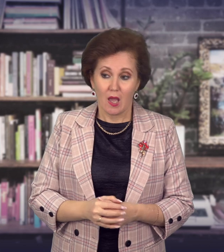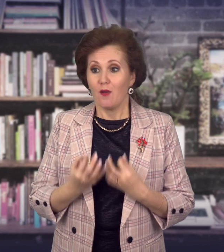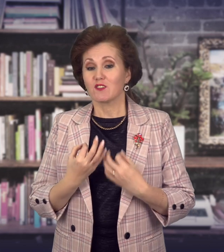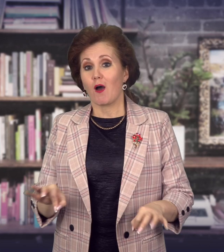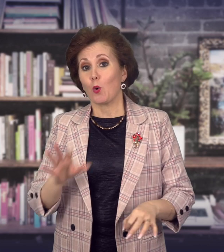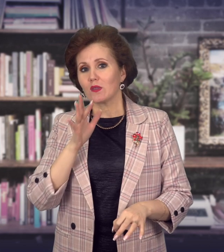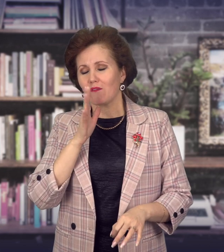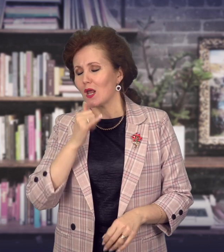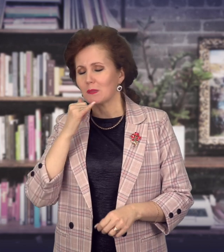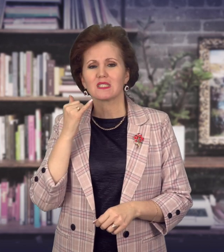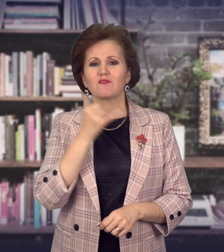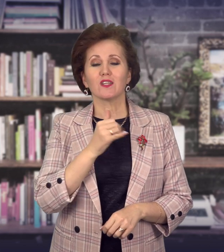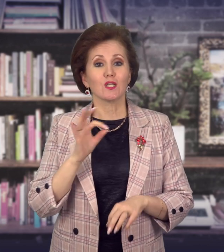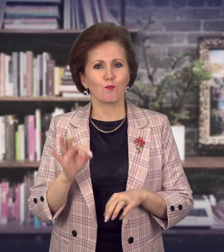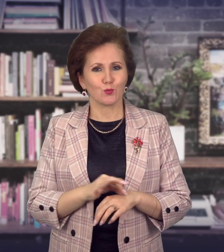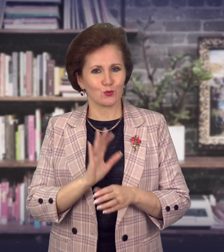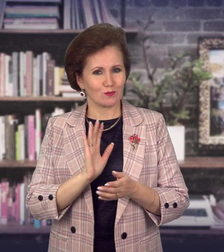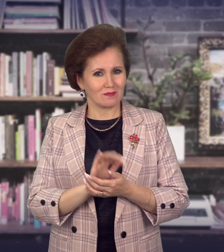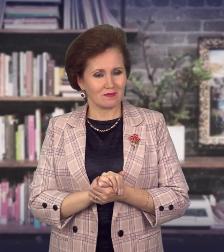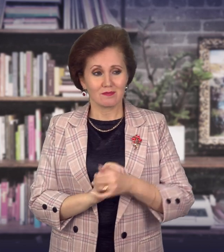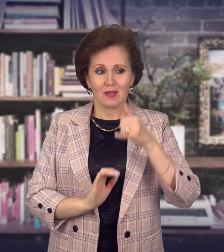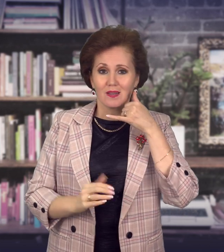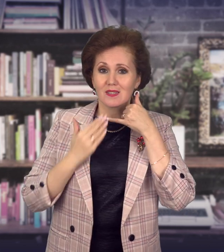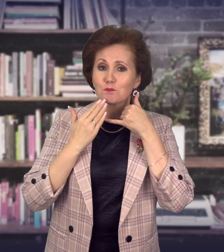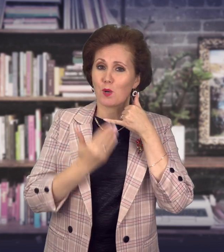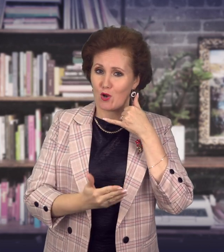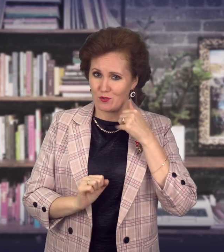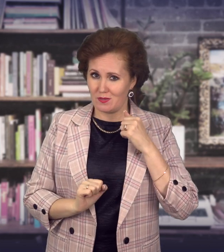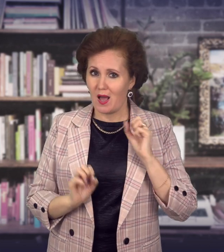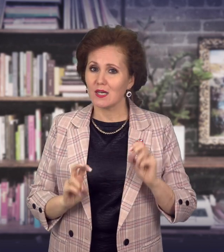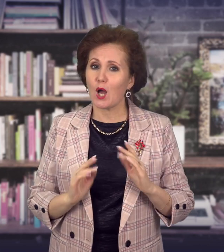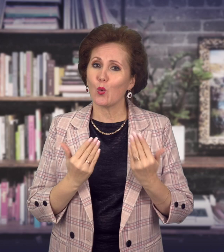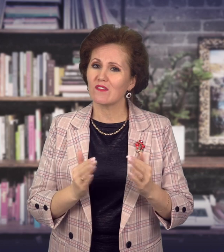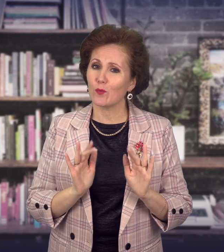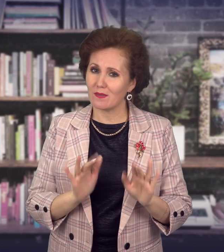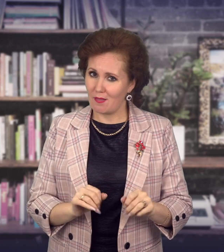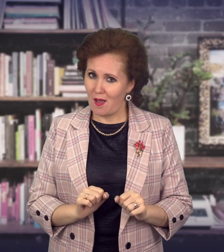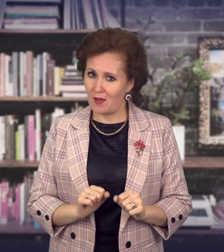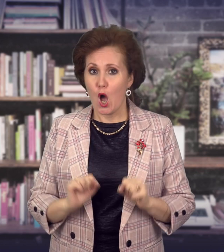В свободное время могла позвонить мужу и спросить, как у него дела?